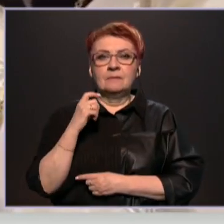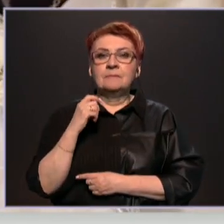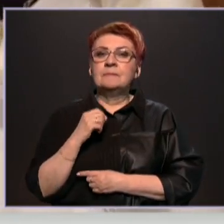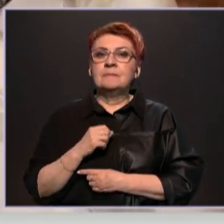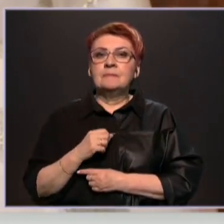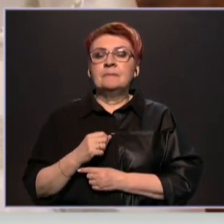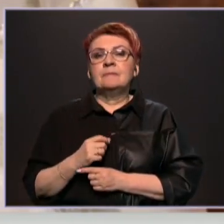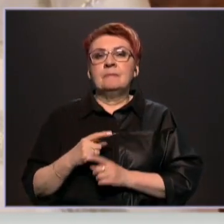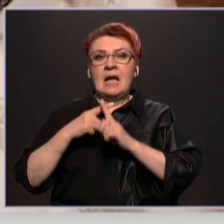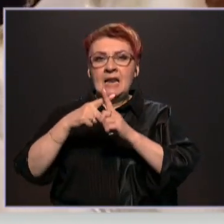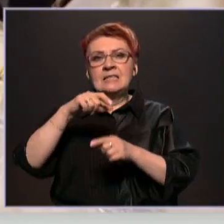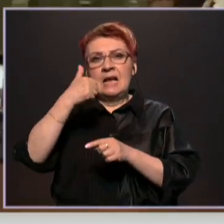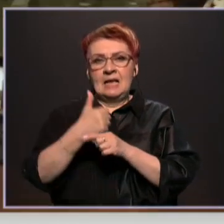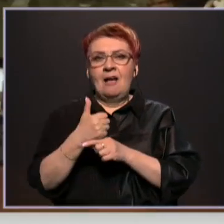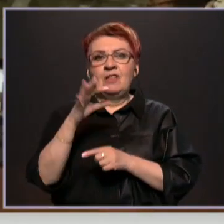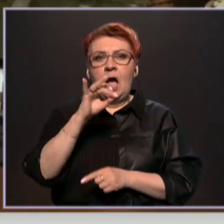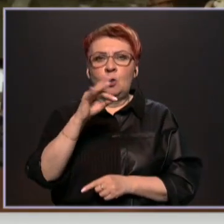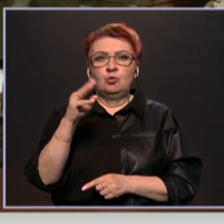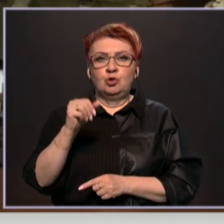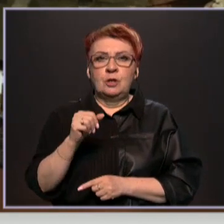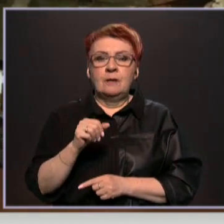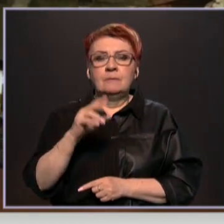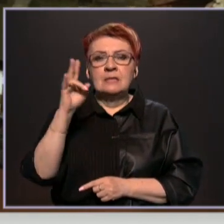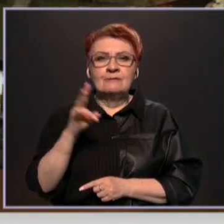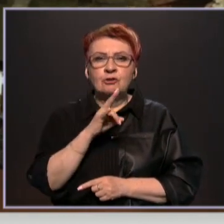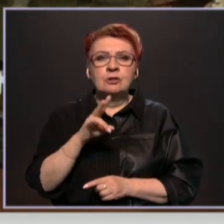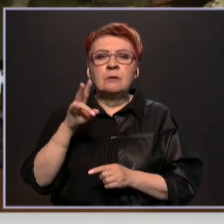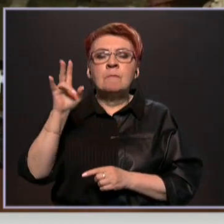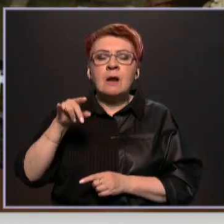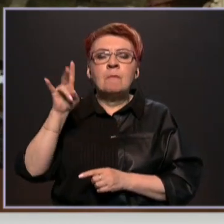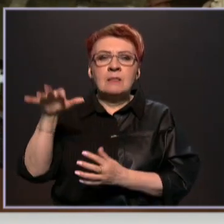оружие прямо на передовой священники исповедуют служат молебны и причащают